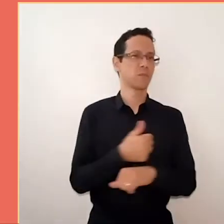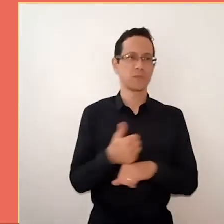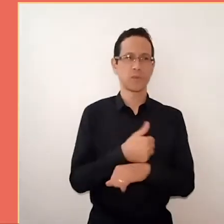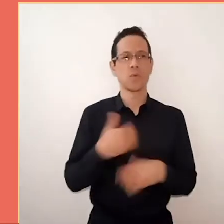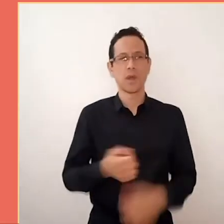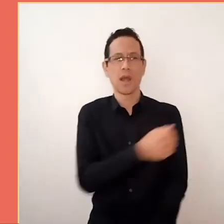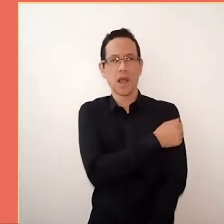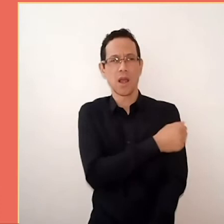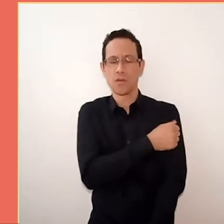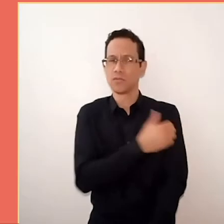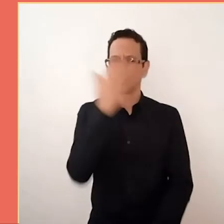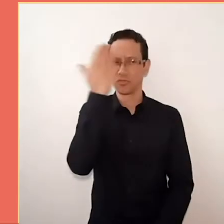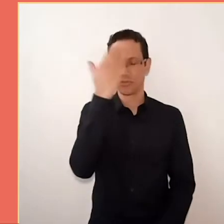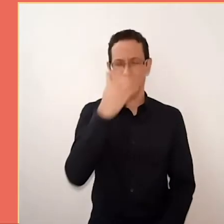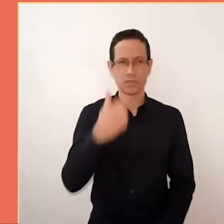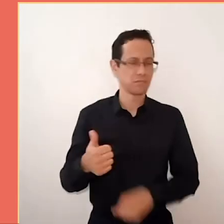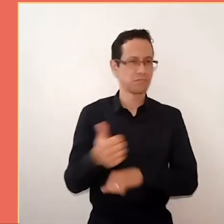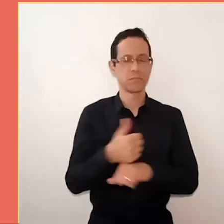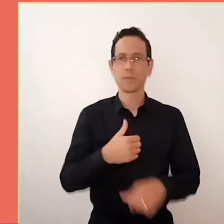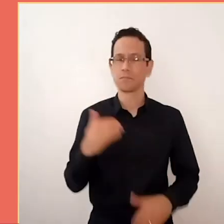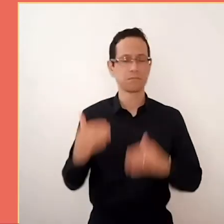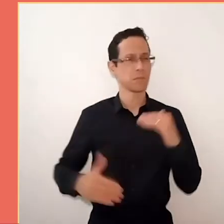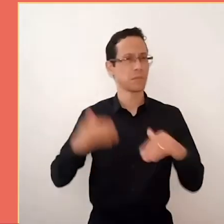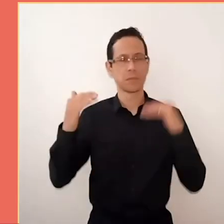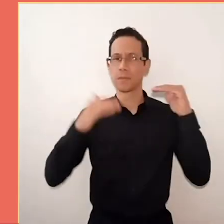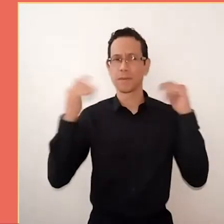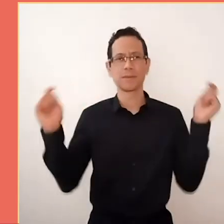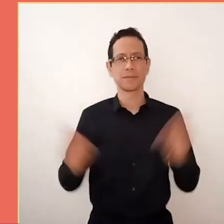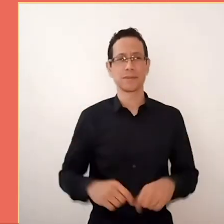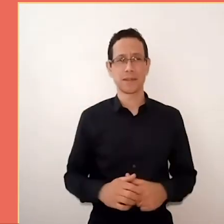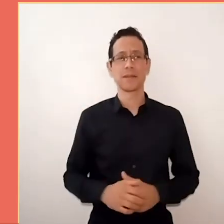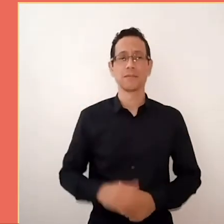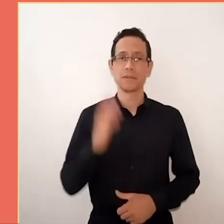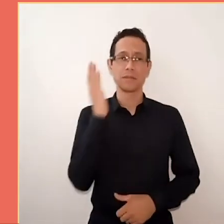isso é algo que preciso saber". E não ensinar a cor amarela